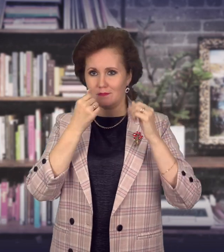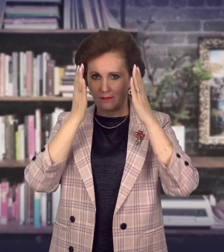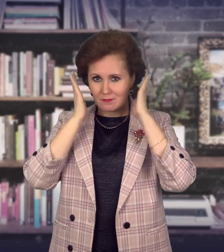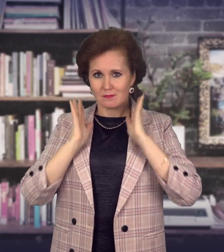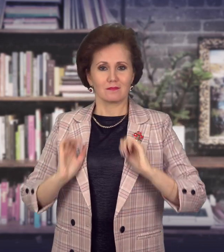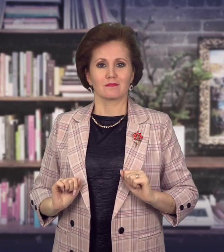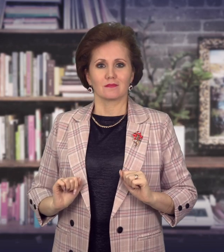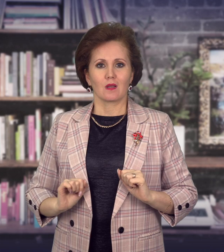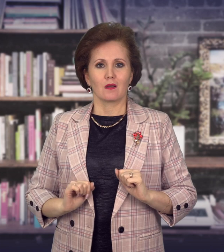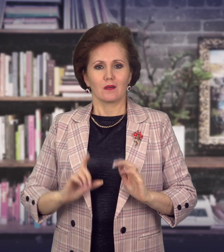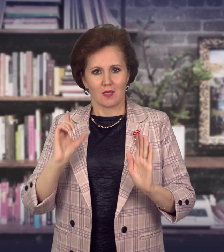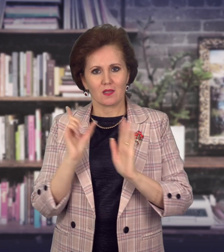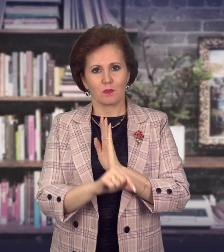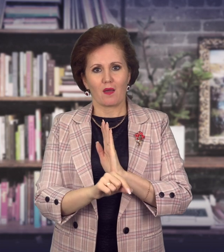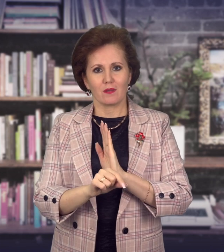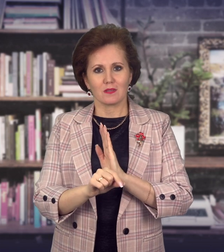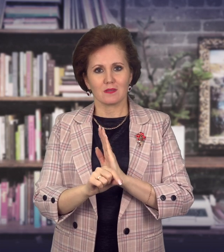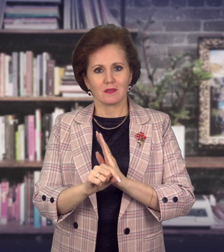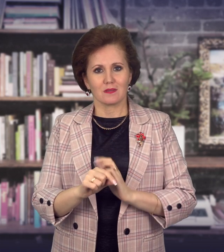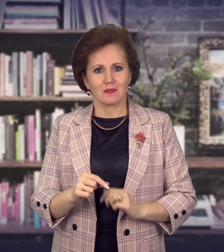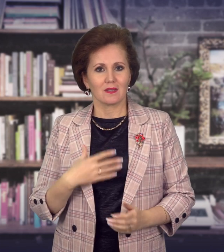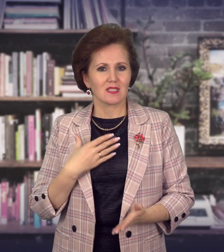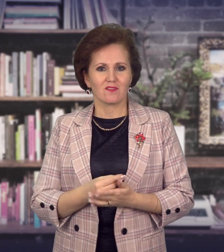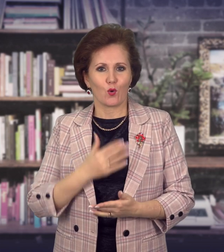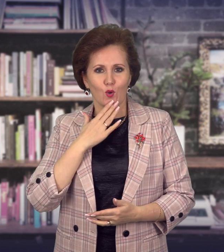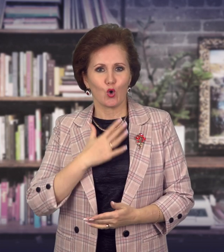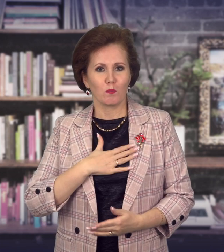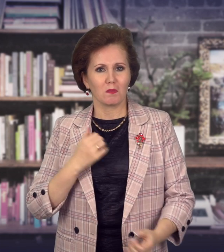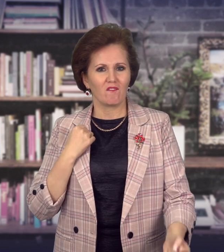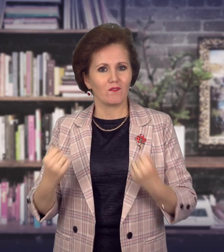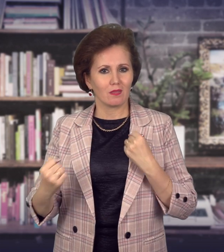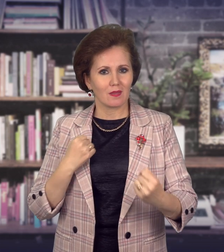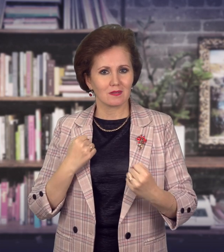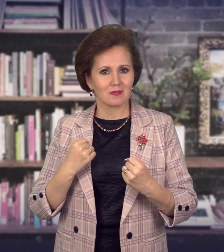сделала макияж и отправилась на свой любимый фитнес!